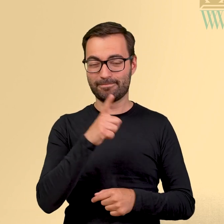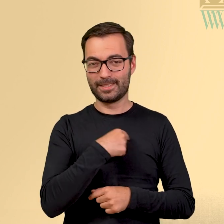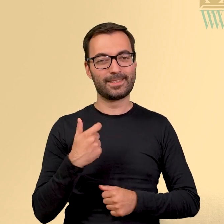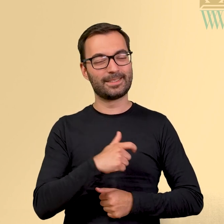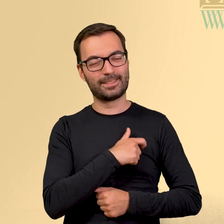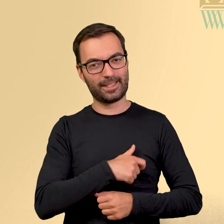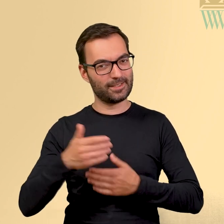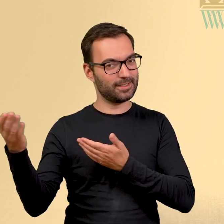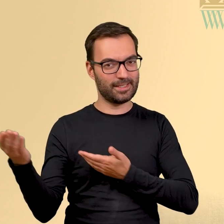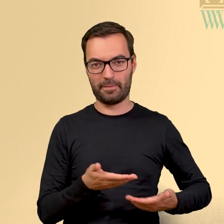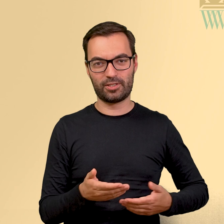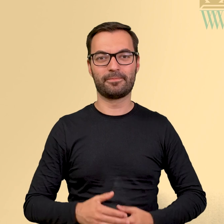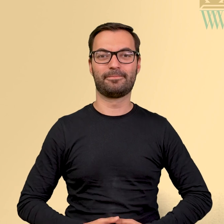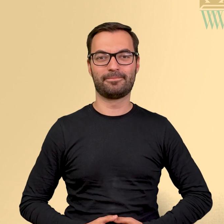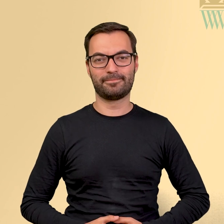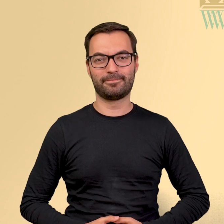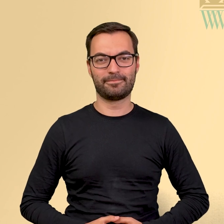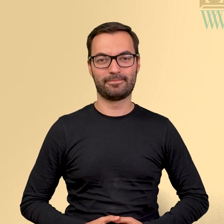Serdecznie zapraszamy!